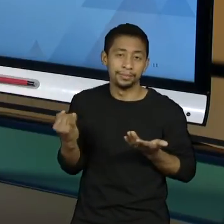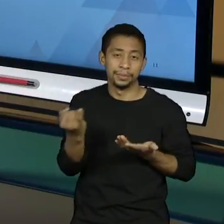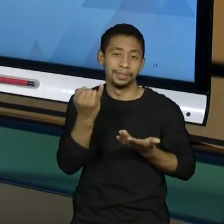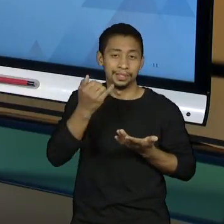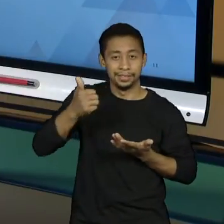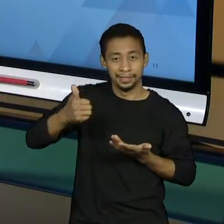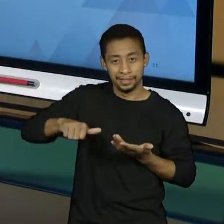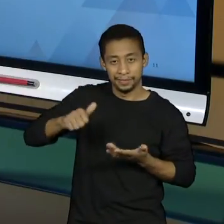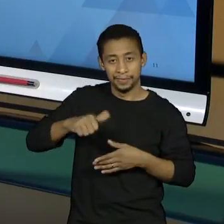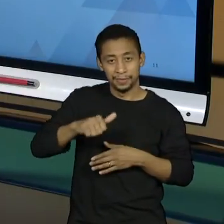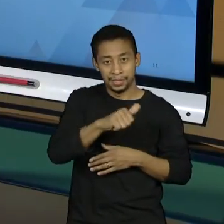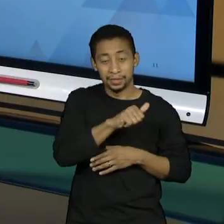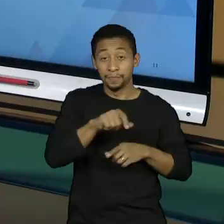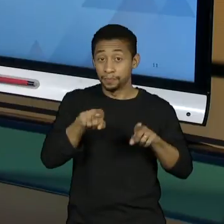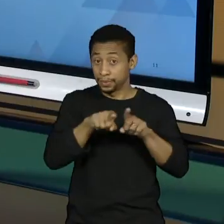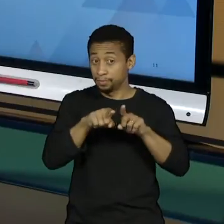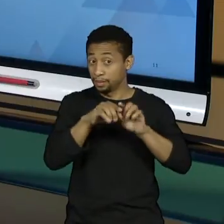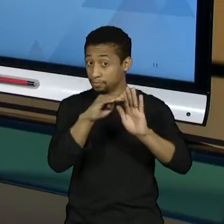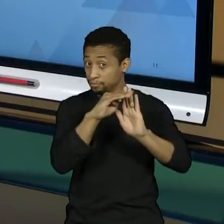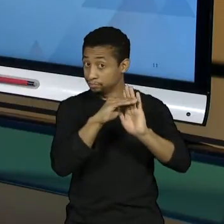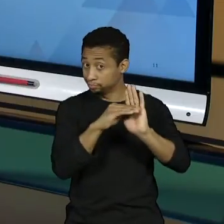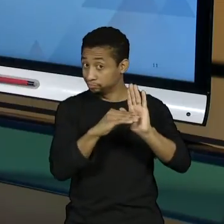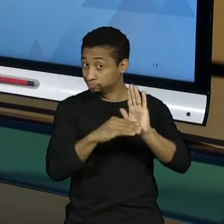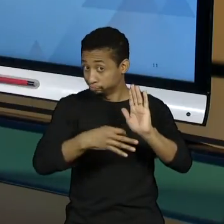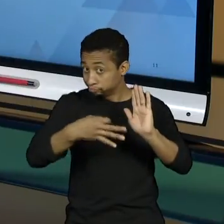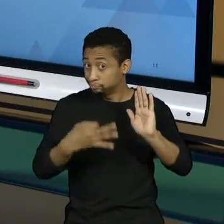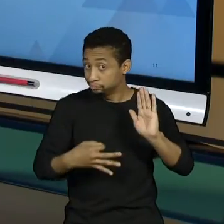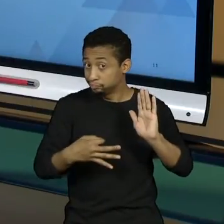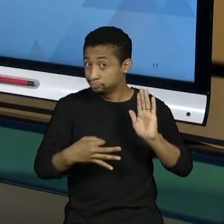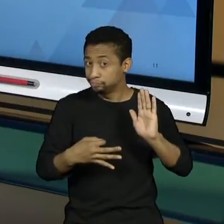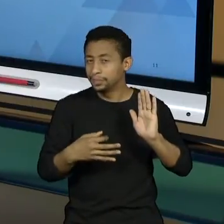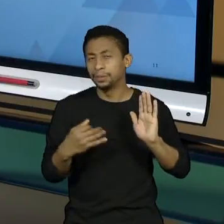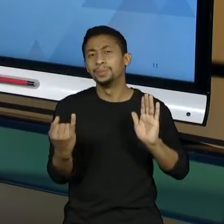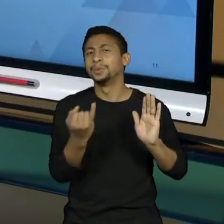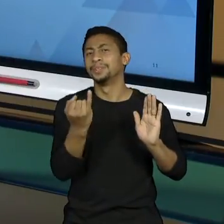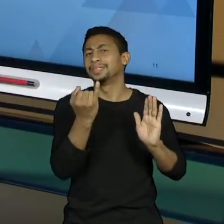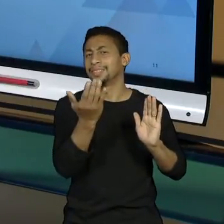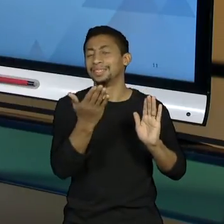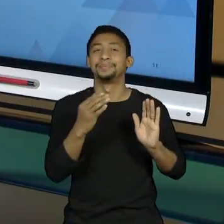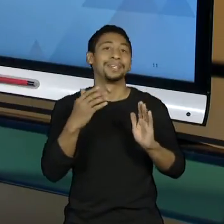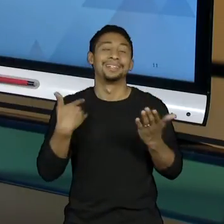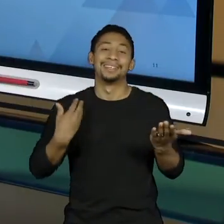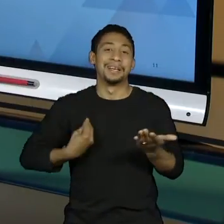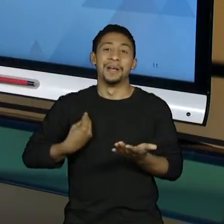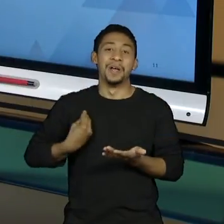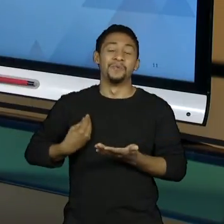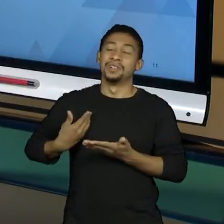"OS REQUISITOS FICARAM BEM DEFINIDOS?", É FUNDAMENTAL ISSO DAÍ, QUE EU ACHO QUE VOCÊ VAI LEVAR PARA O RESTO DA SUA VIDA TRABALHANDO COM